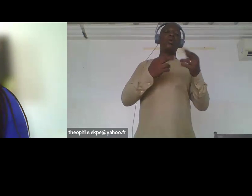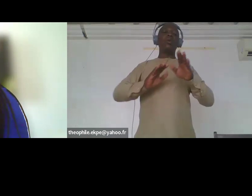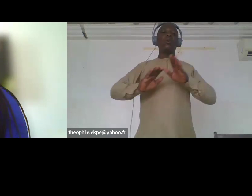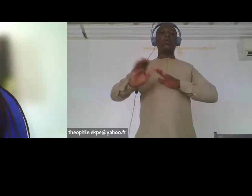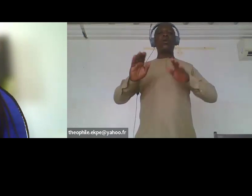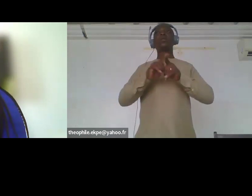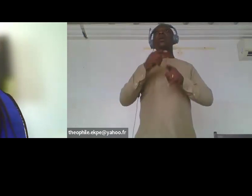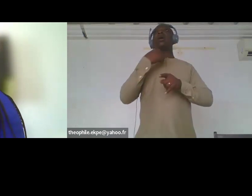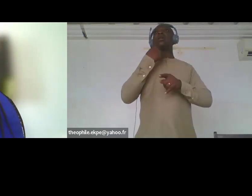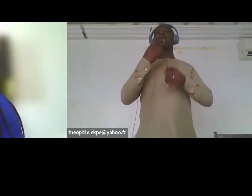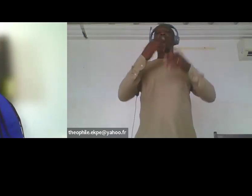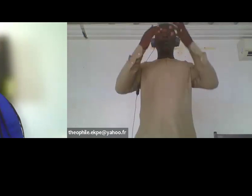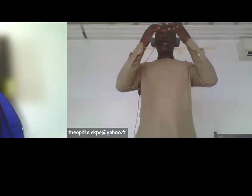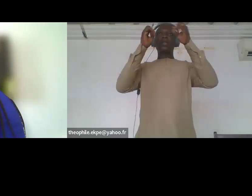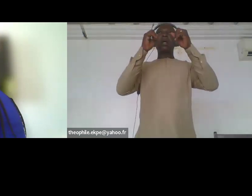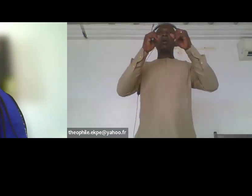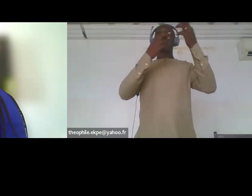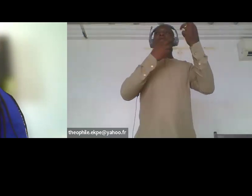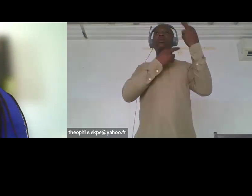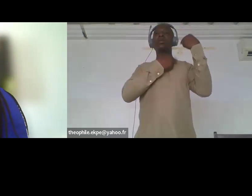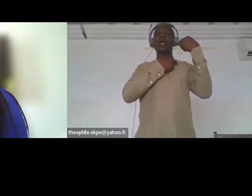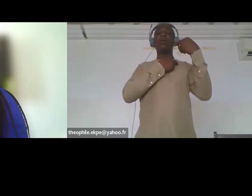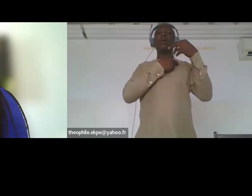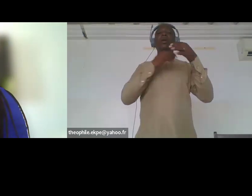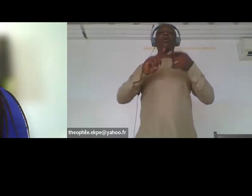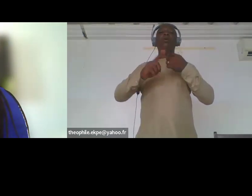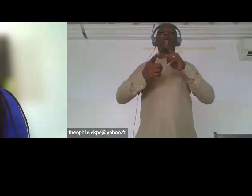dirigeantes et dirigeants et également aux collègues des organisations de la